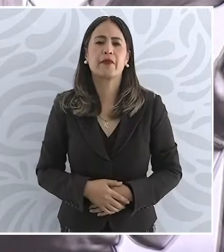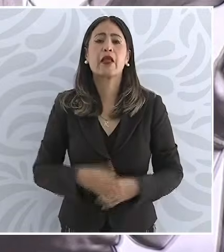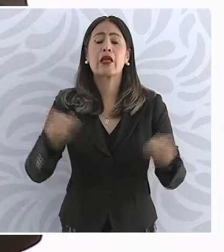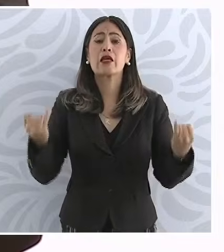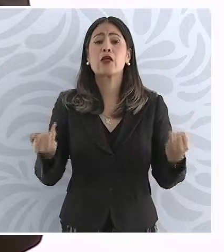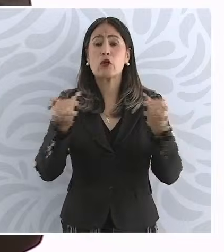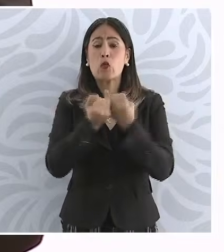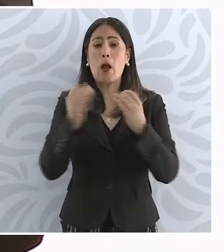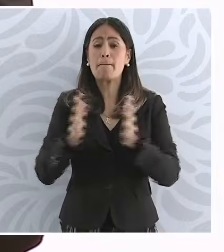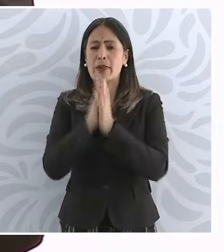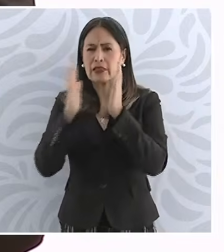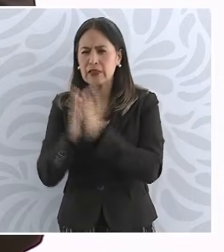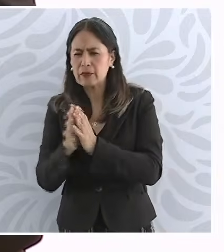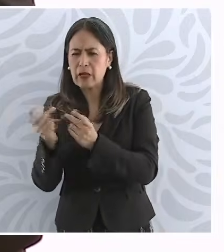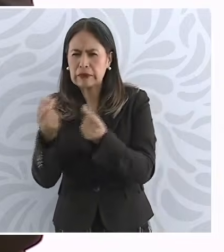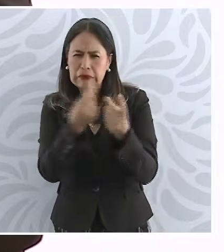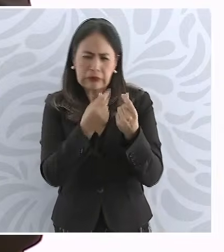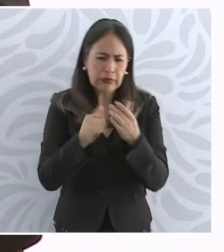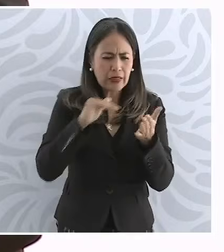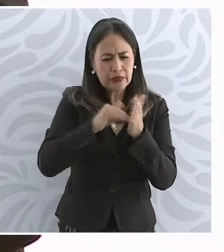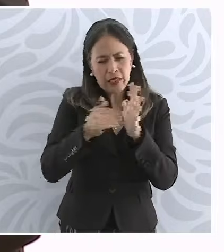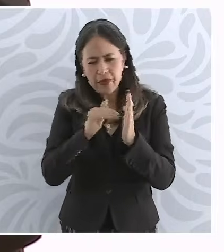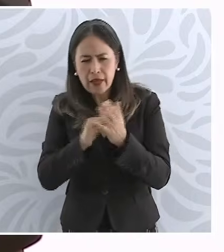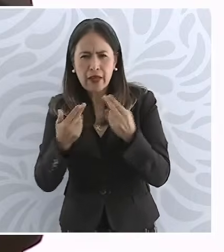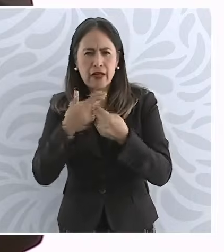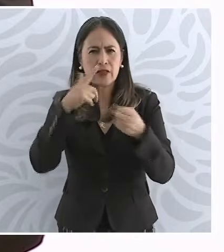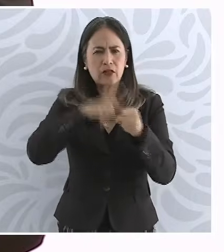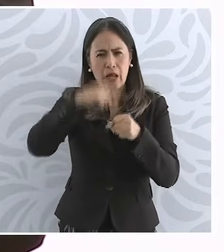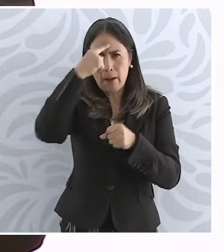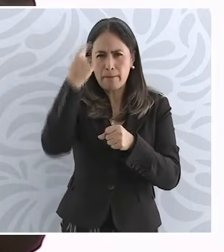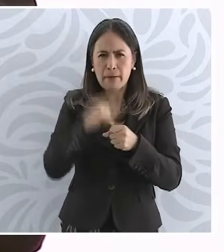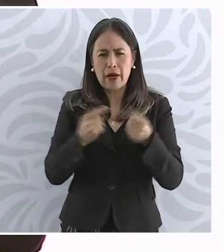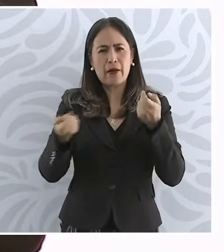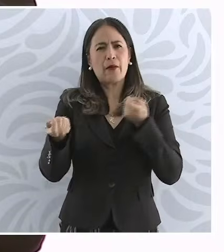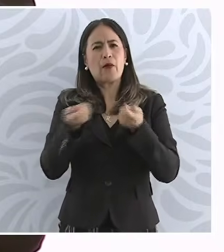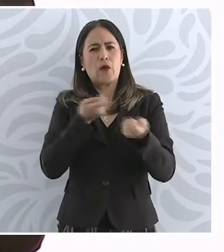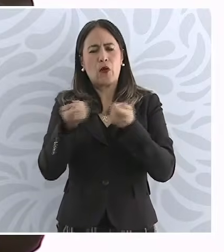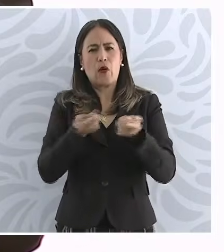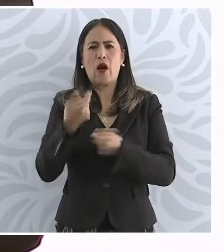en la estrategia nacional para promover la estabilización del precio de la gasolina